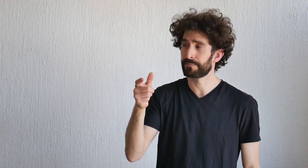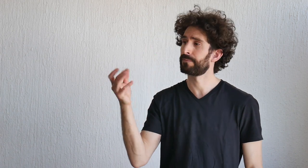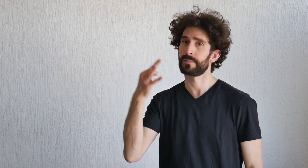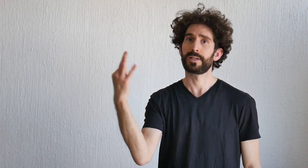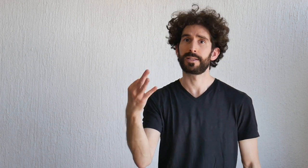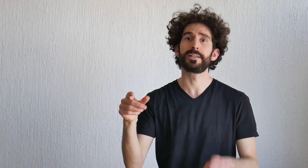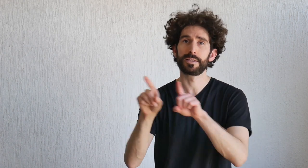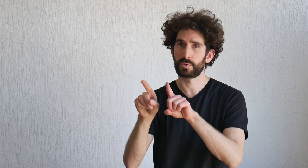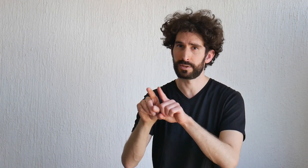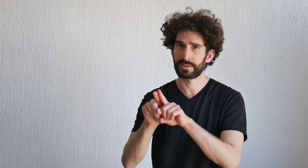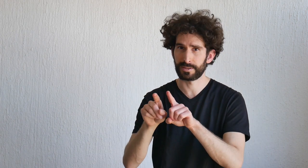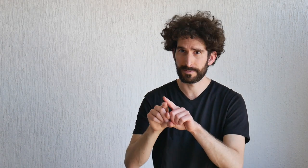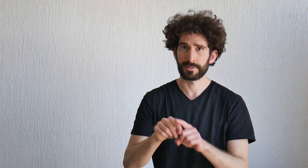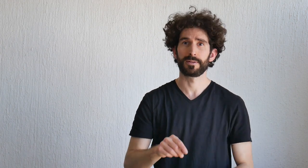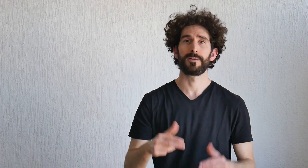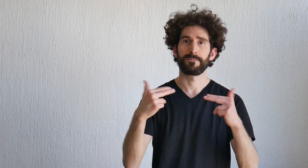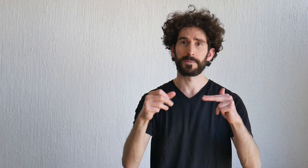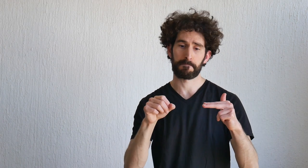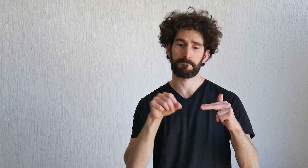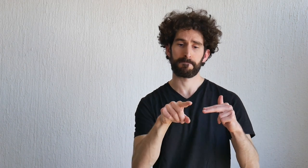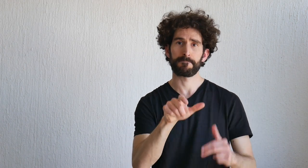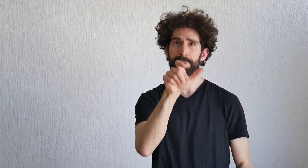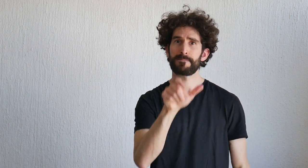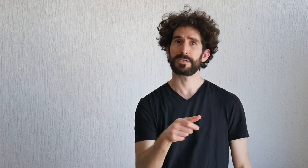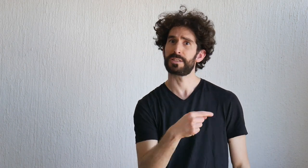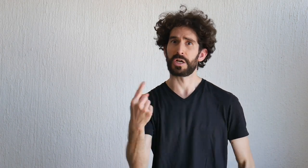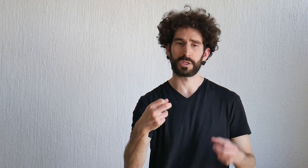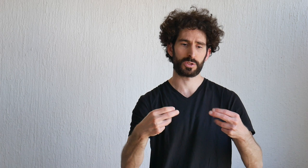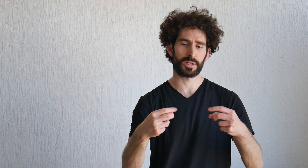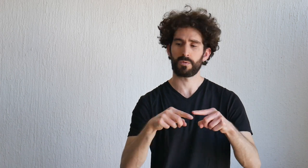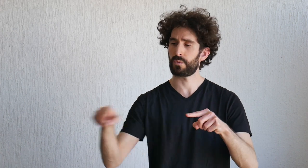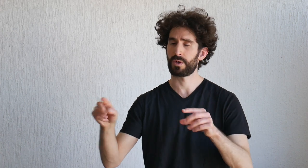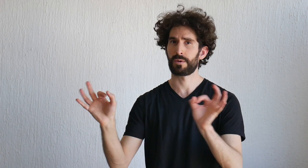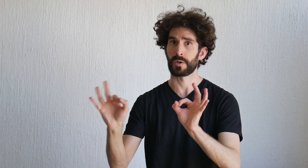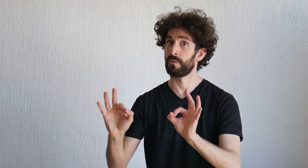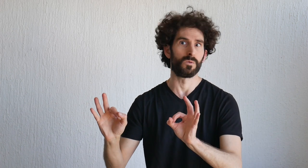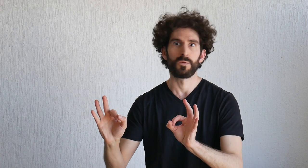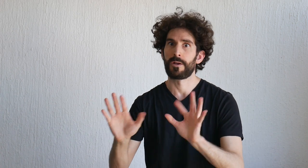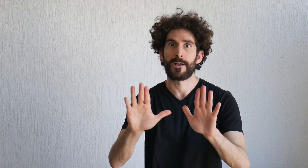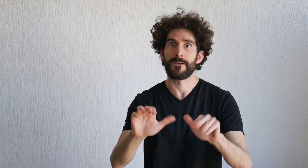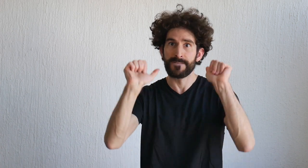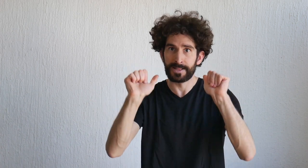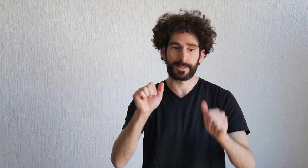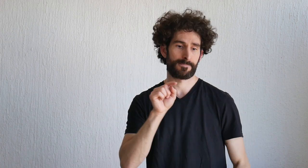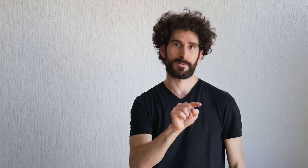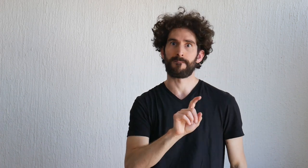Viviane dit aussi qu'il faut éviter de sous-titrer seulement cette personne et pas le reste de la vidéo.